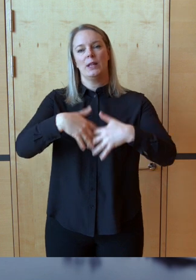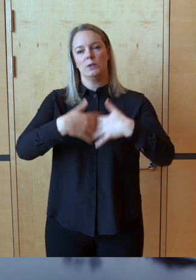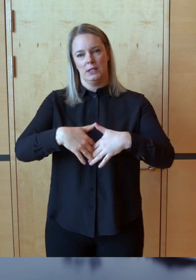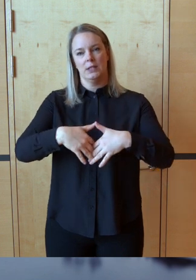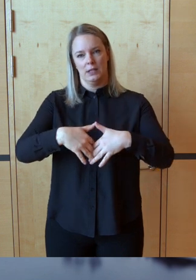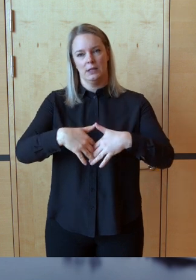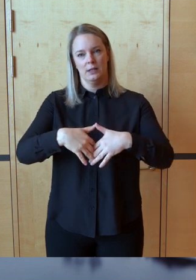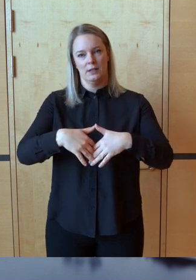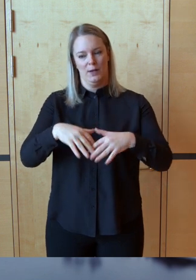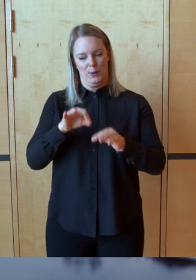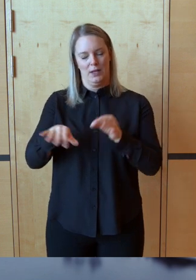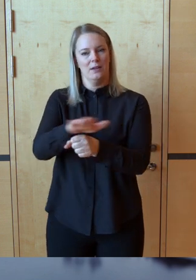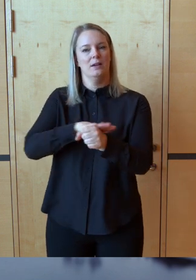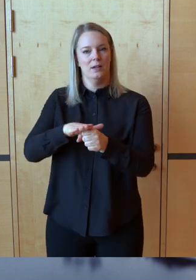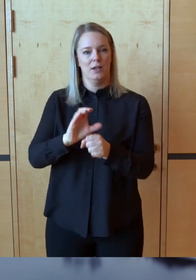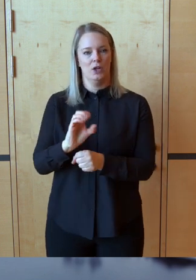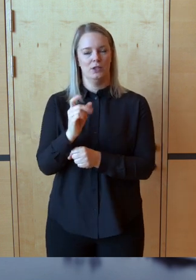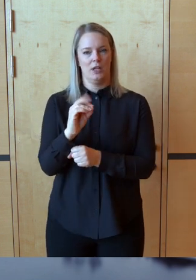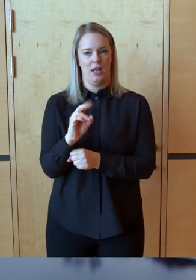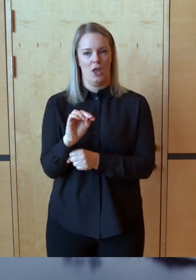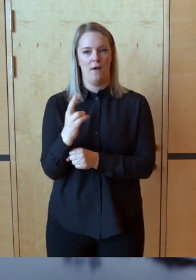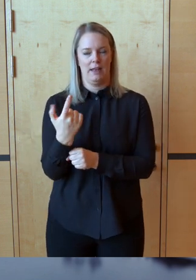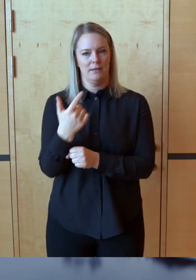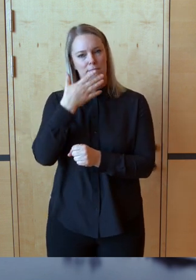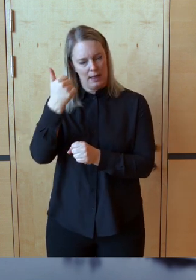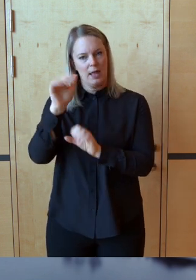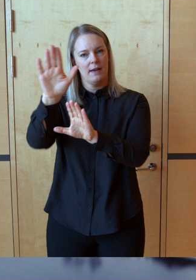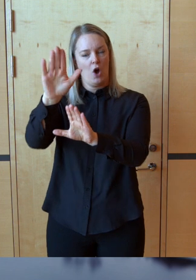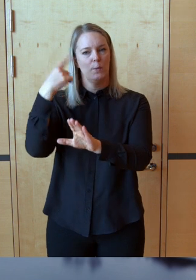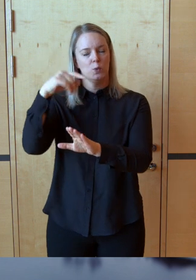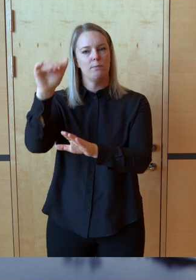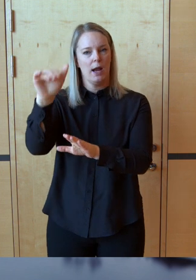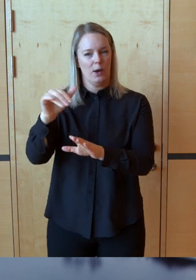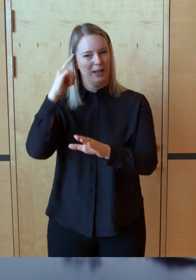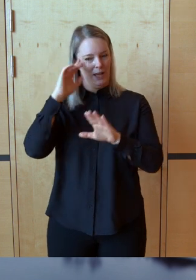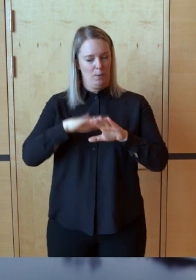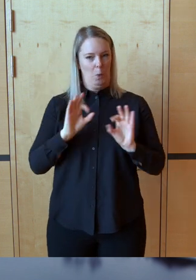Samsung men har du nu blir det för packningar den tjänsten österut och söderut Tack